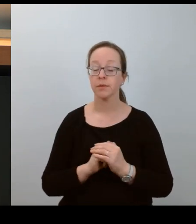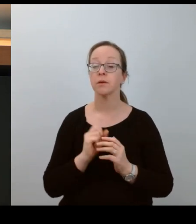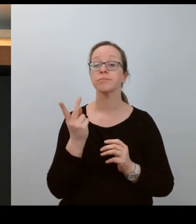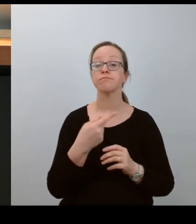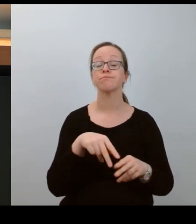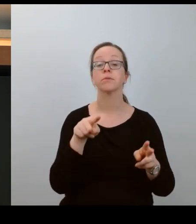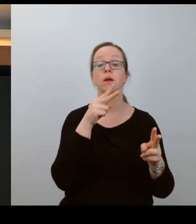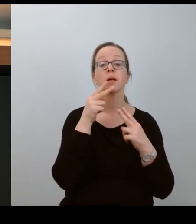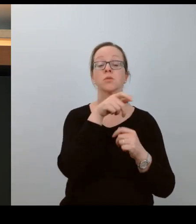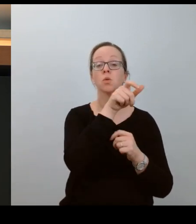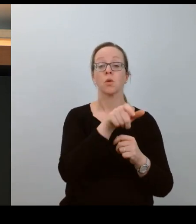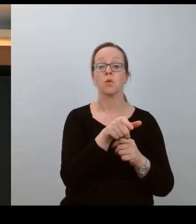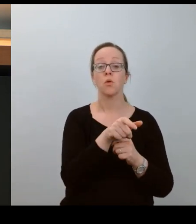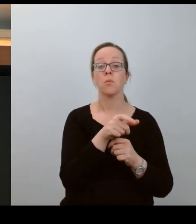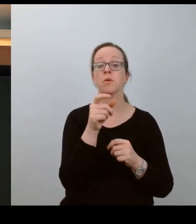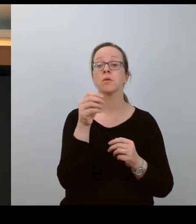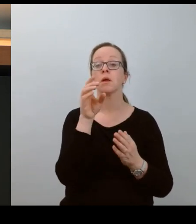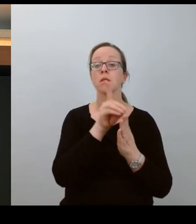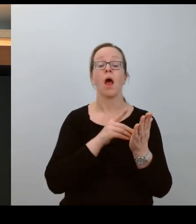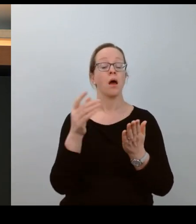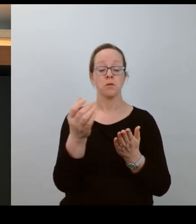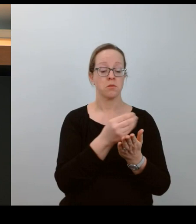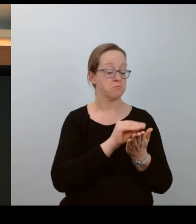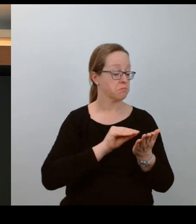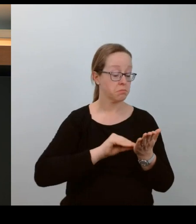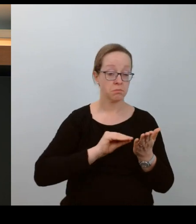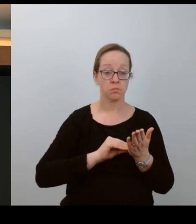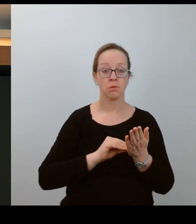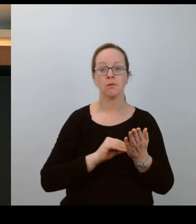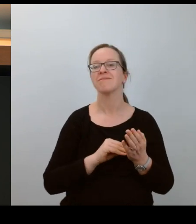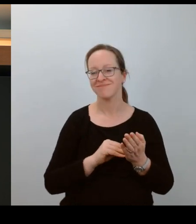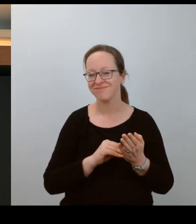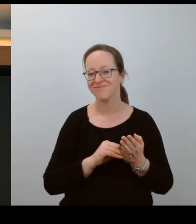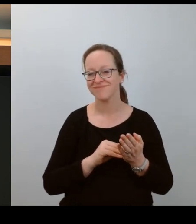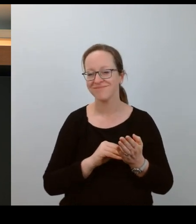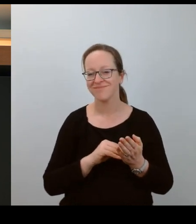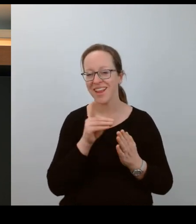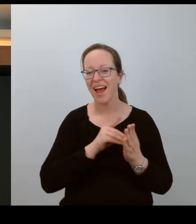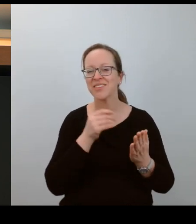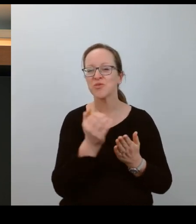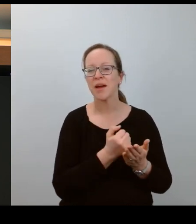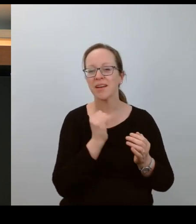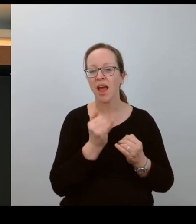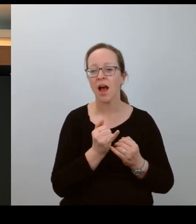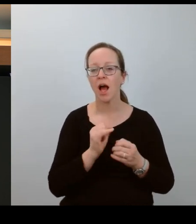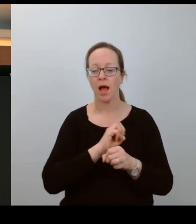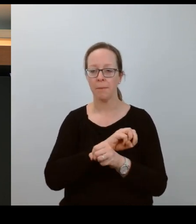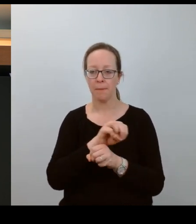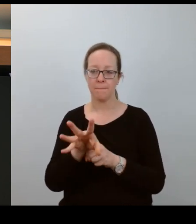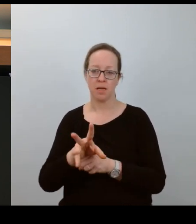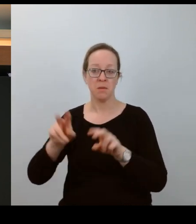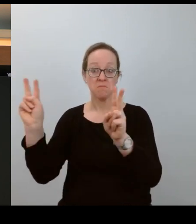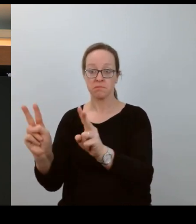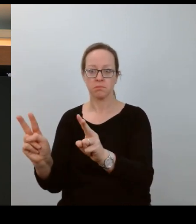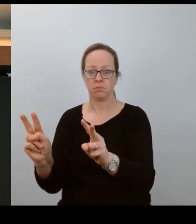Manche haben sehr schnell auf entsprechende Apps gesetzt. Manche haben Listen herumgereicht, so dass man sehr leicht